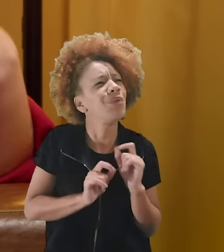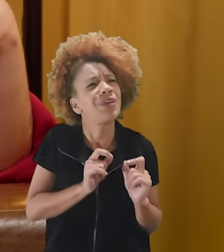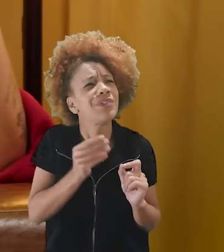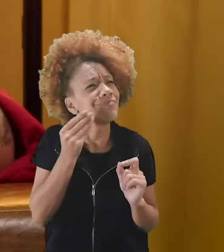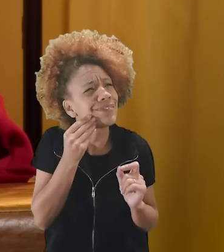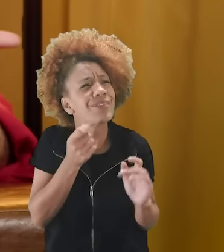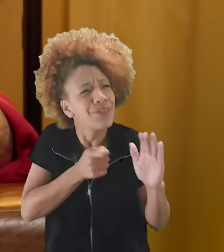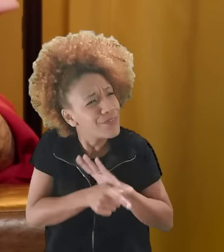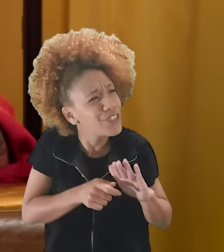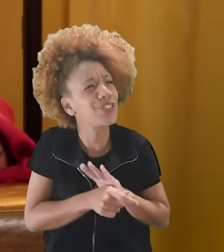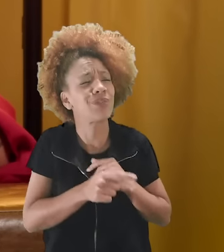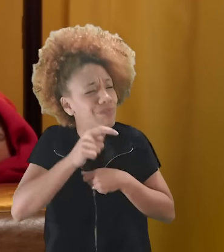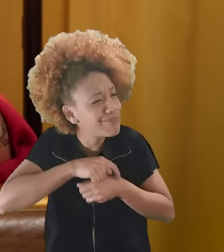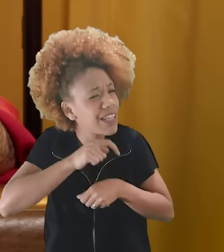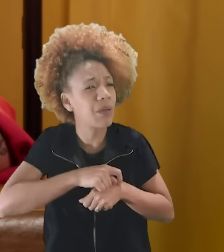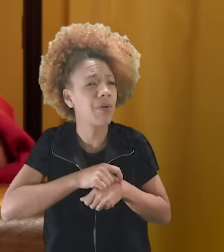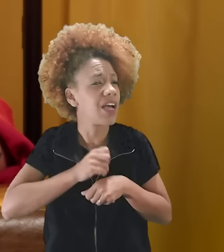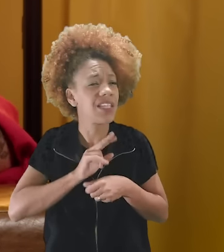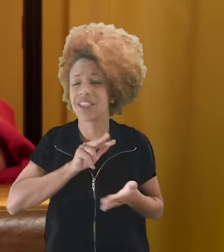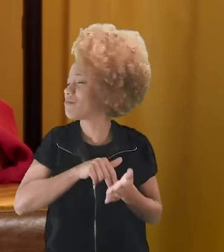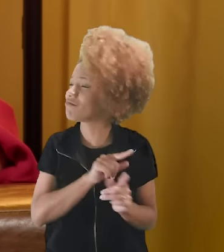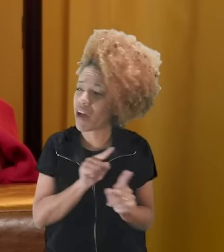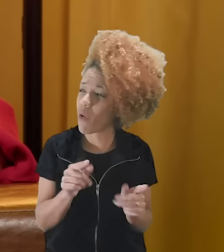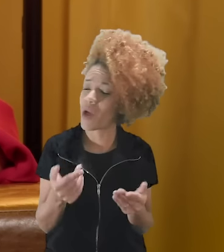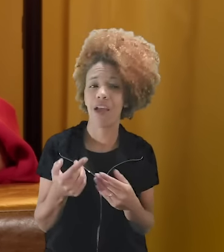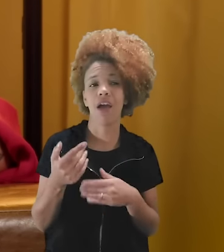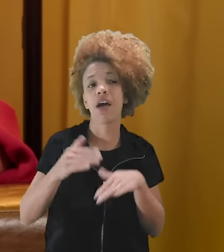que eu tô tentando investir nisso investir meu tempo aqui se não é o meu lugar eu pensei muitas